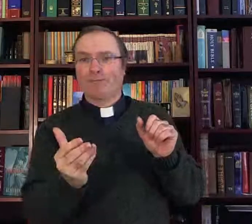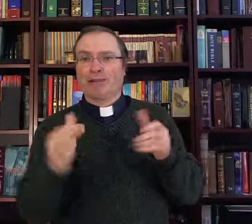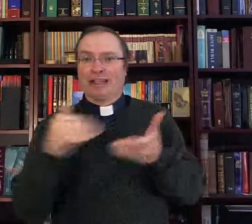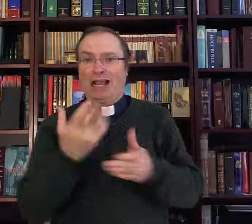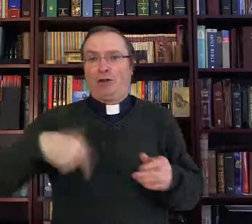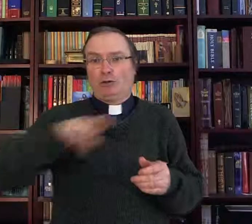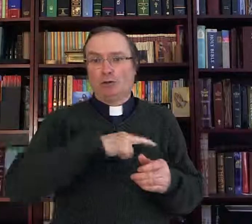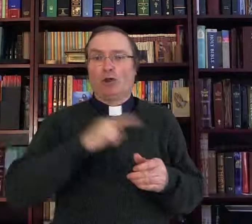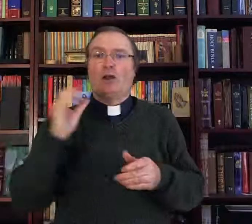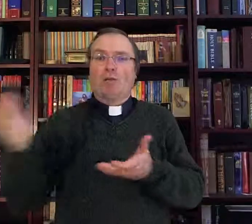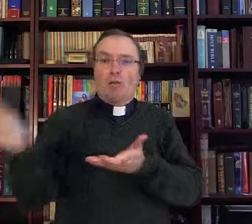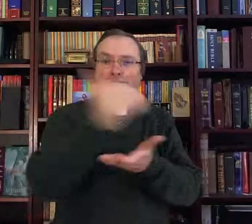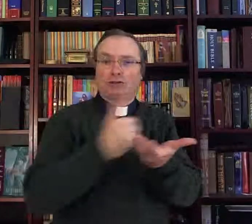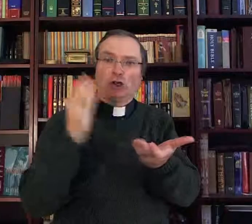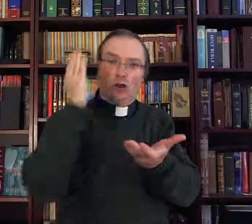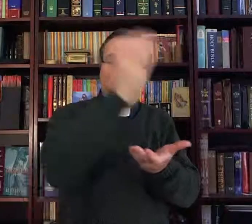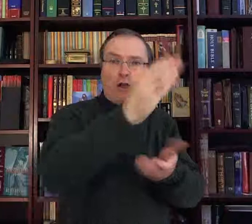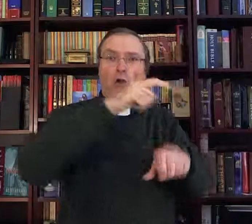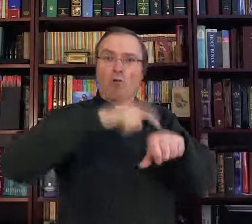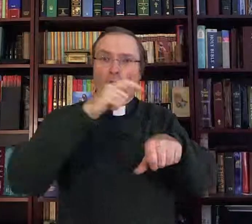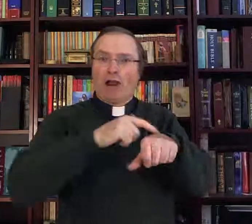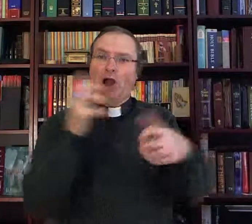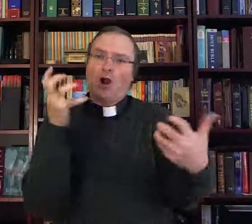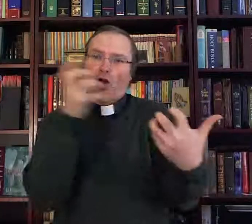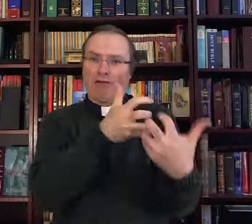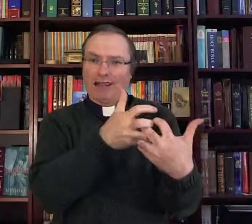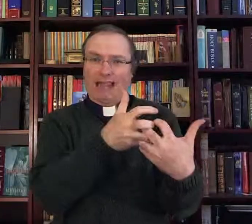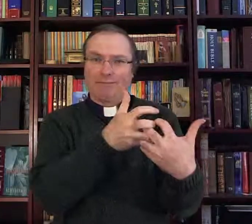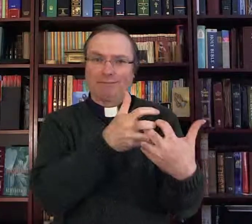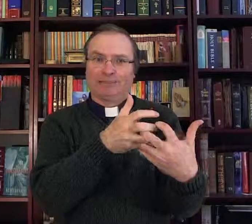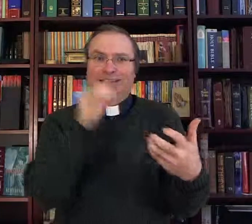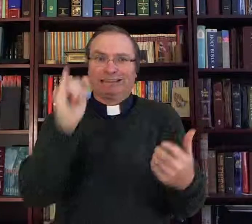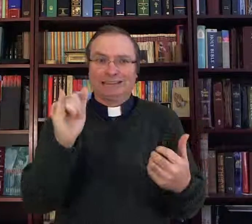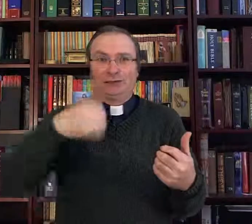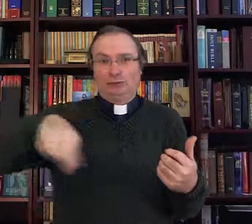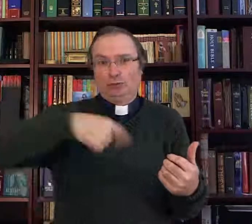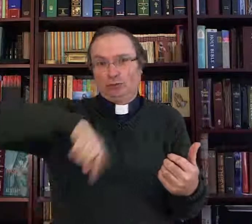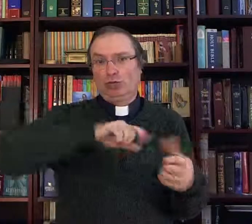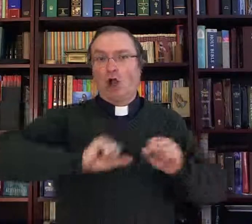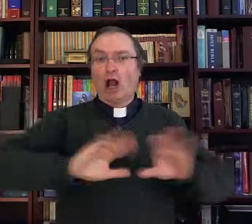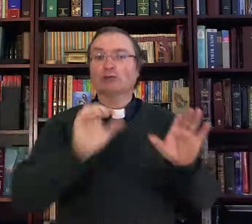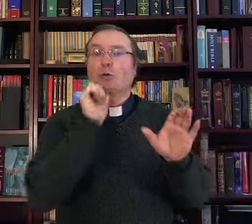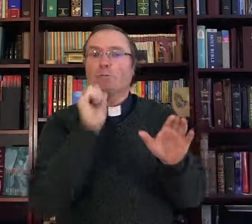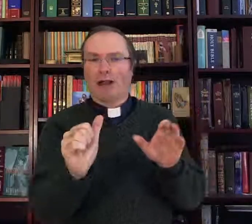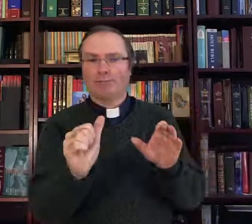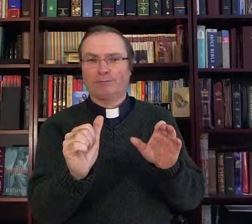car nous moissonnerons au moment convenable, si nous ne nous relâchons pas.